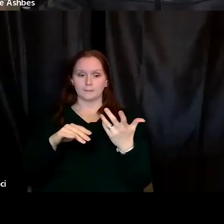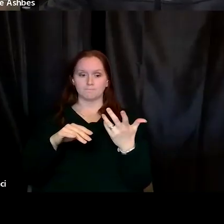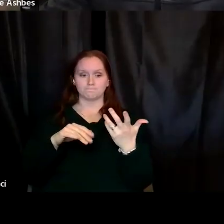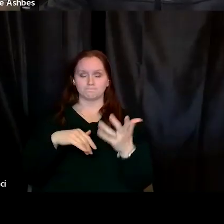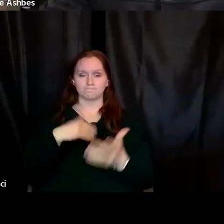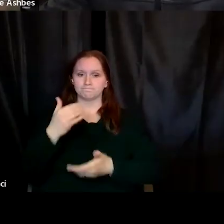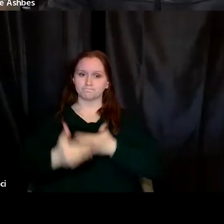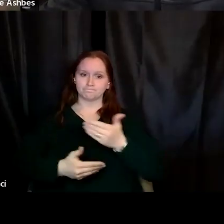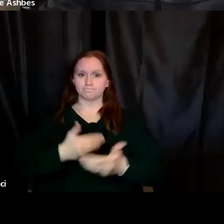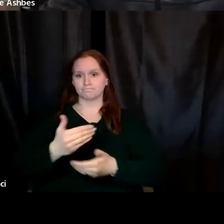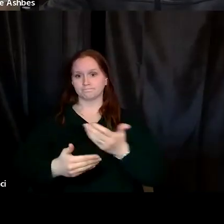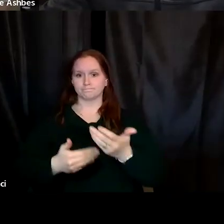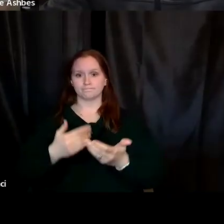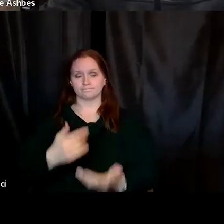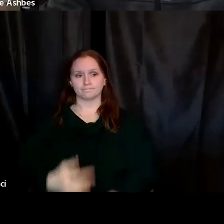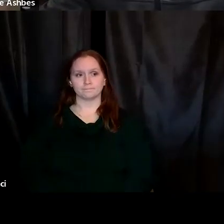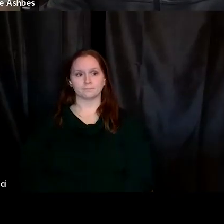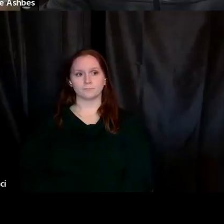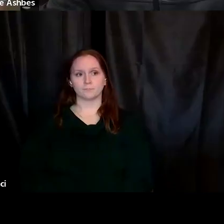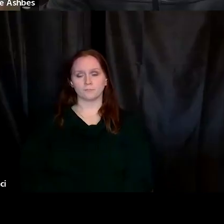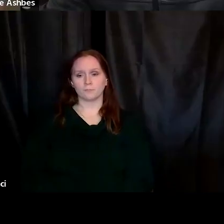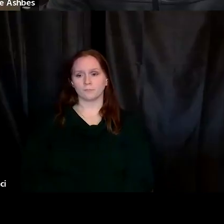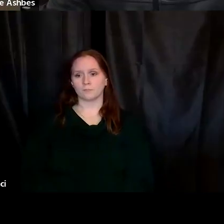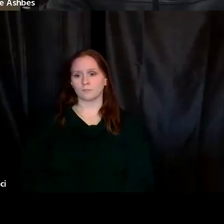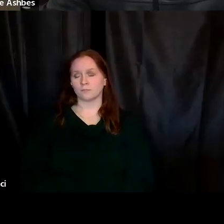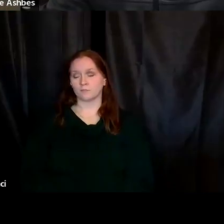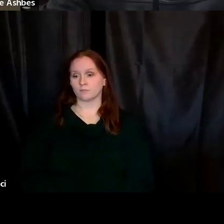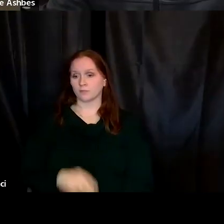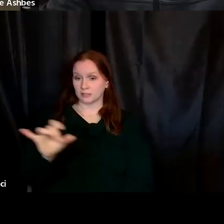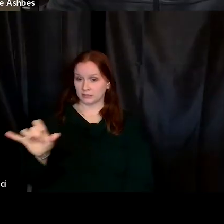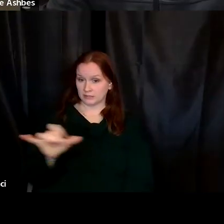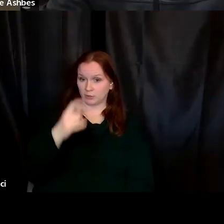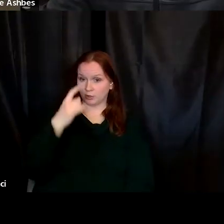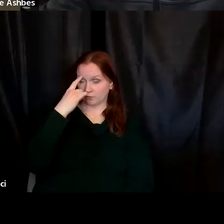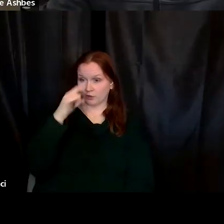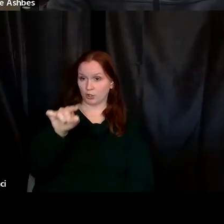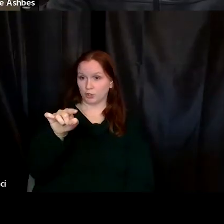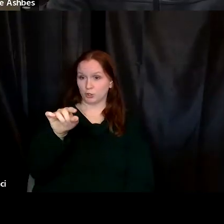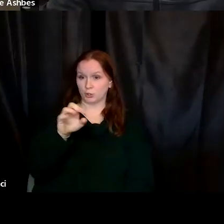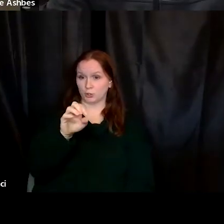para hablar sobre SOAR y aquí es donde Jarita entra como especialista en asuntos públicos.